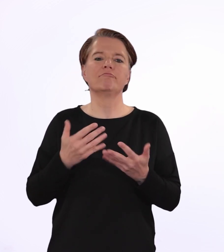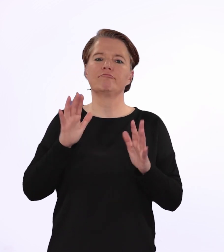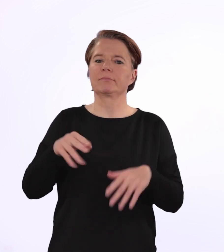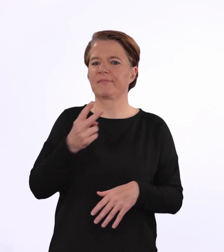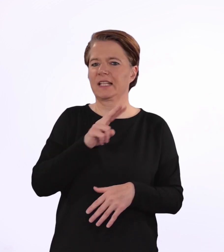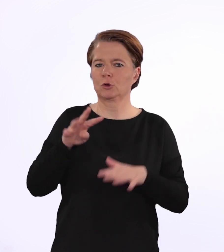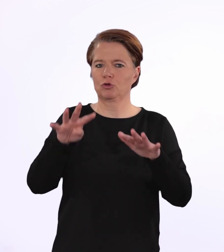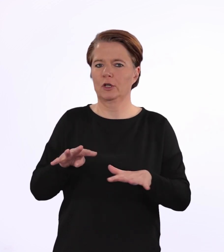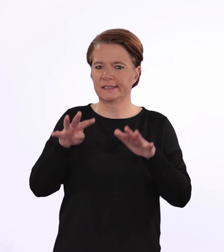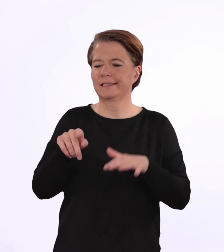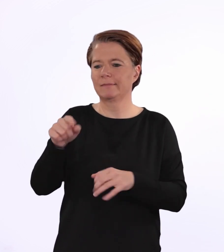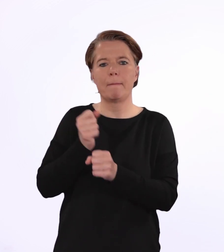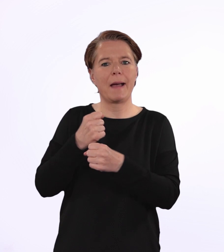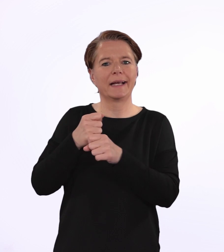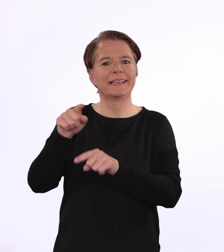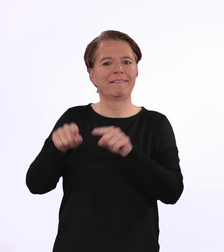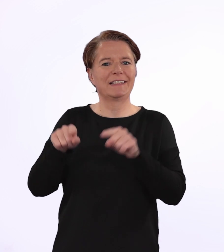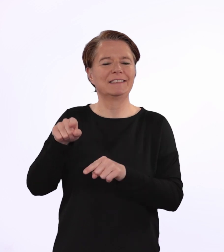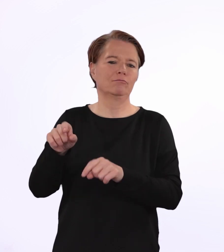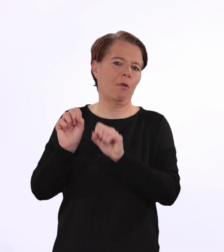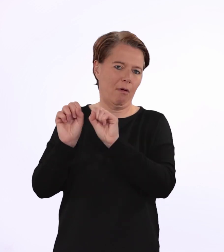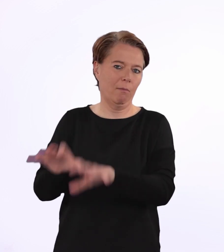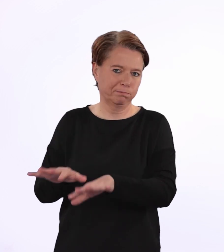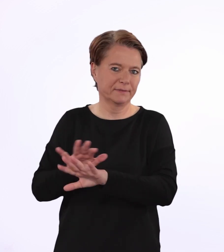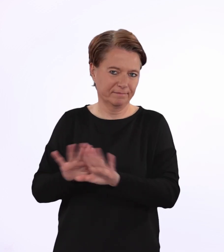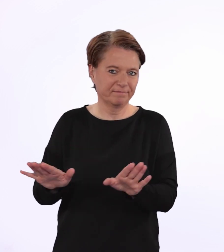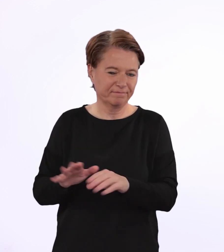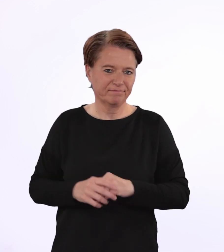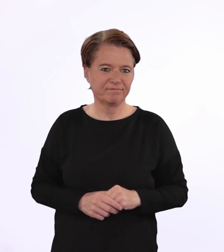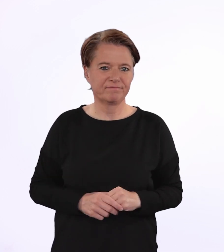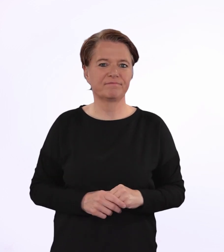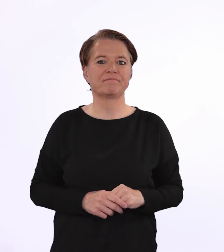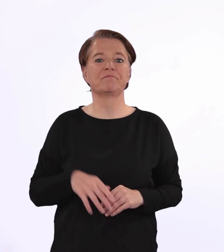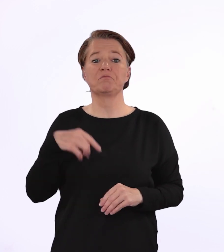Und dann habe ich 2019 die Stelle bei Making a Difference sozusagen